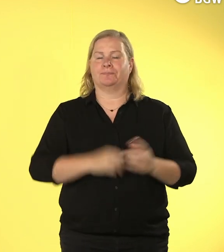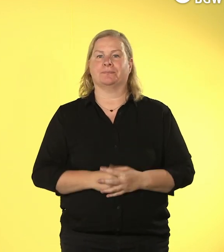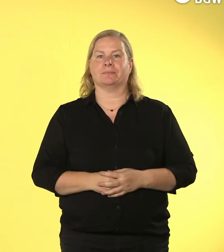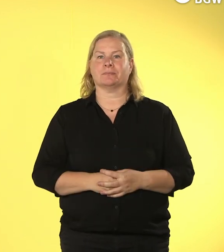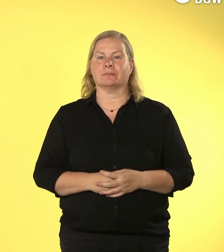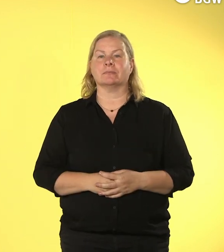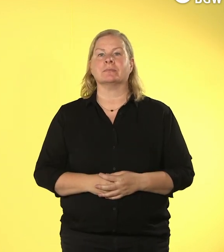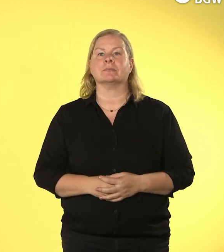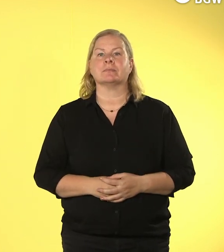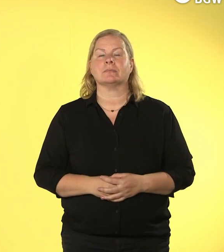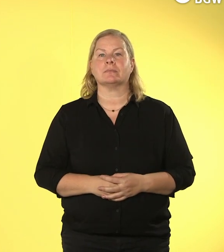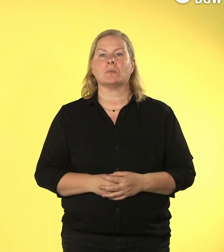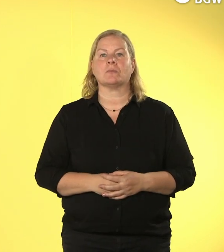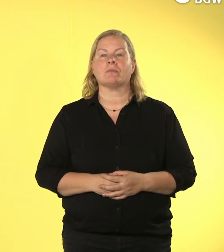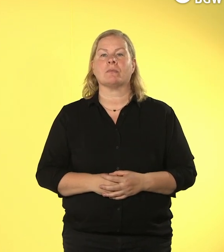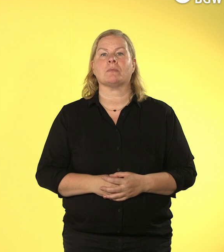"Konflikte in diesem Bereich kann man nur lösen,